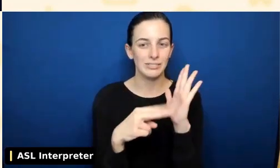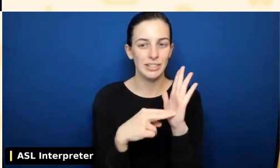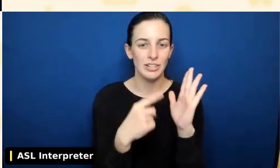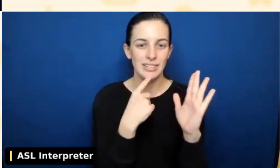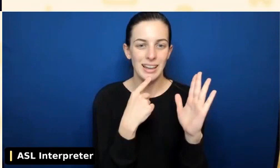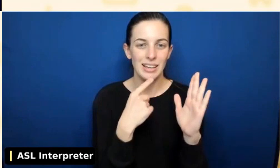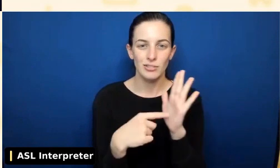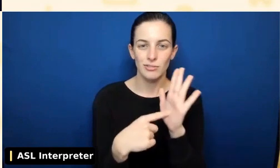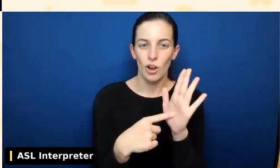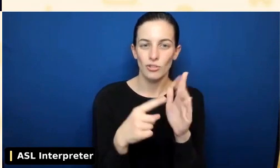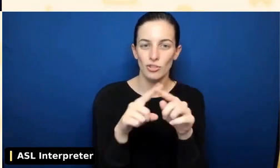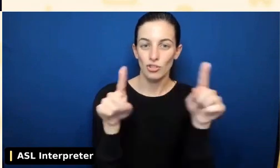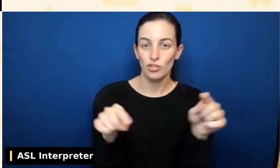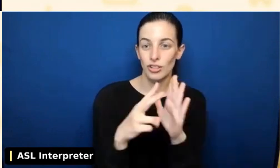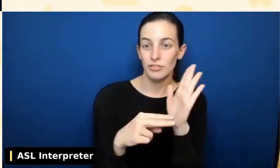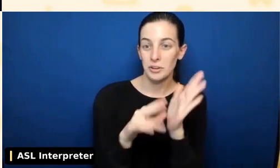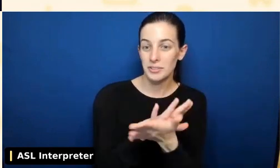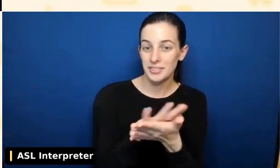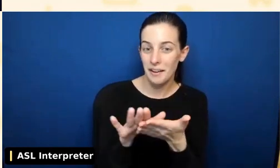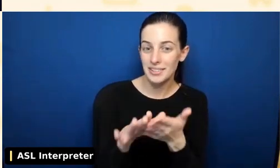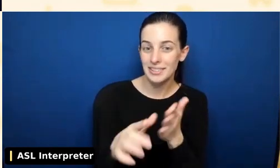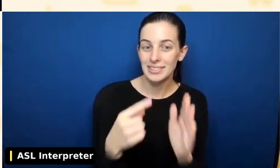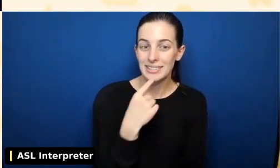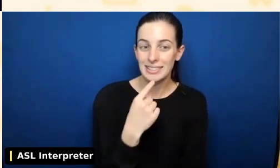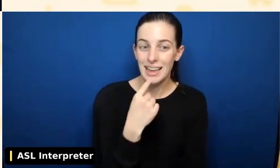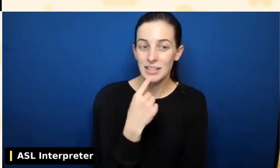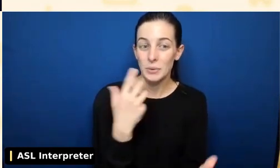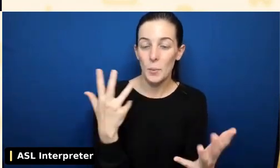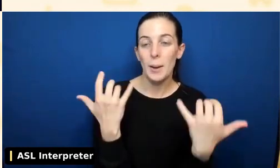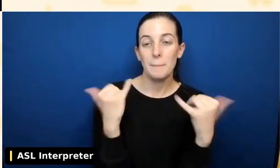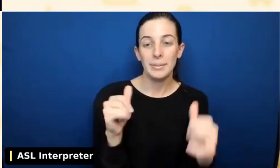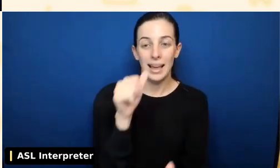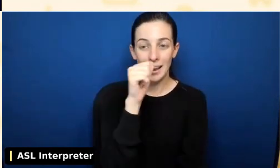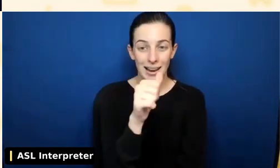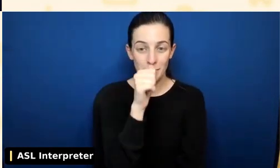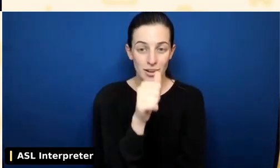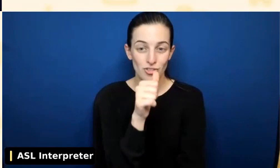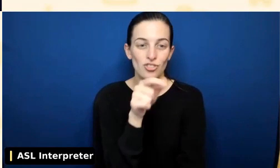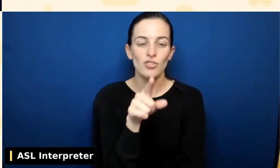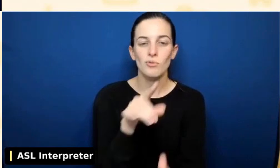El lector de pantalla es bueno porque dice, ya sabes, reproducir animaciones, seleccionado. Sí.